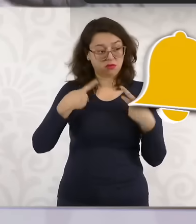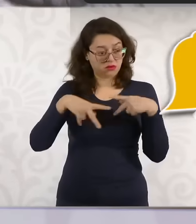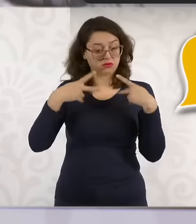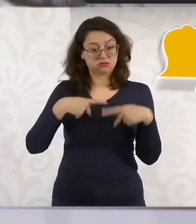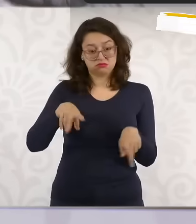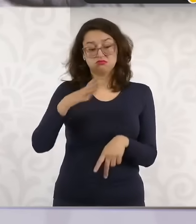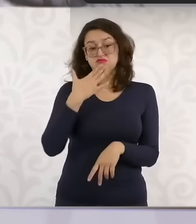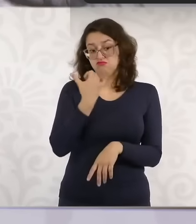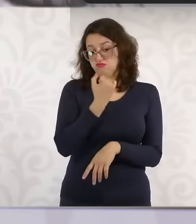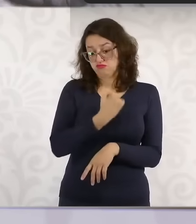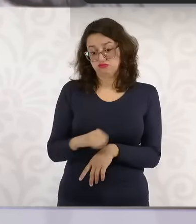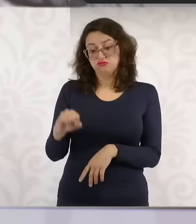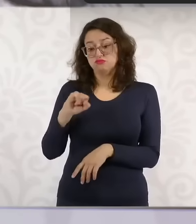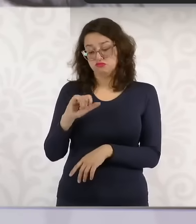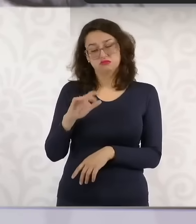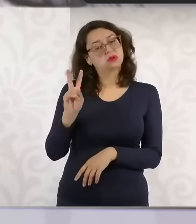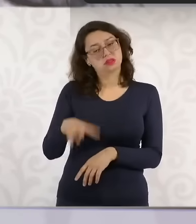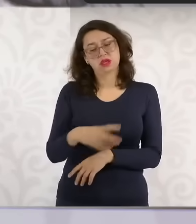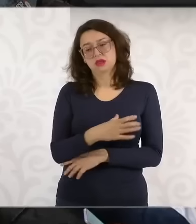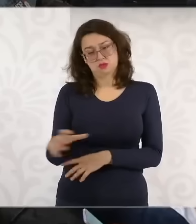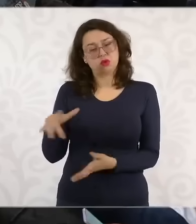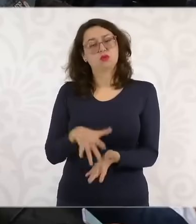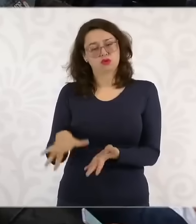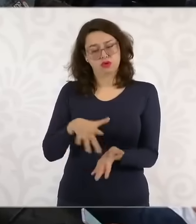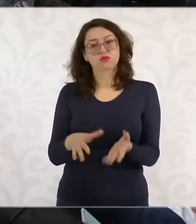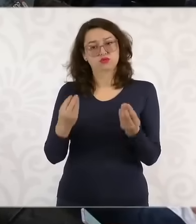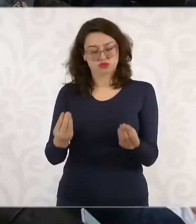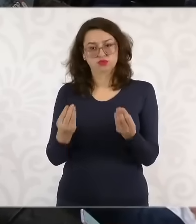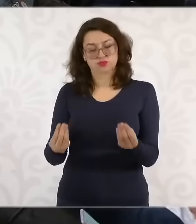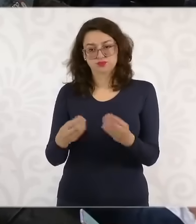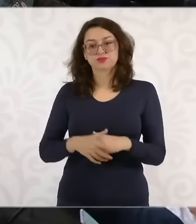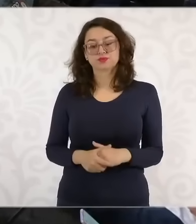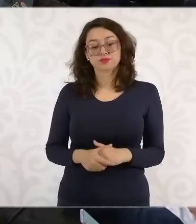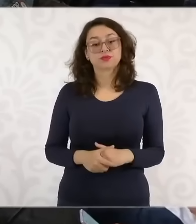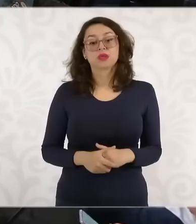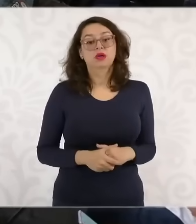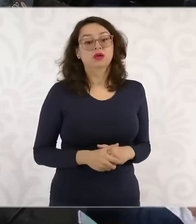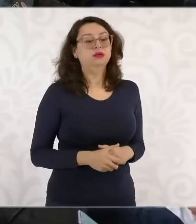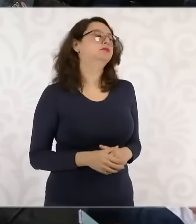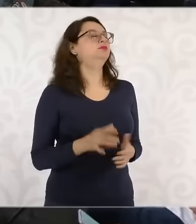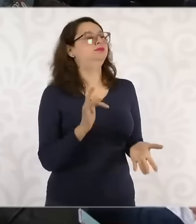sí dan un gran apoyo al campo mexicano. Muchas gracias, secretaria. eh para la secretaria del